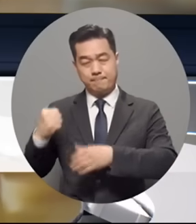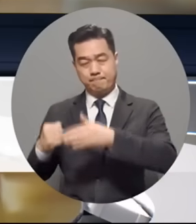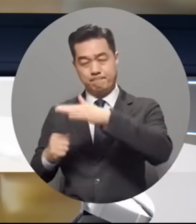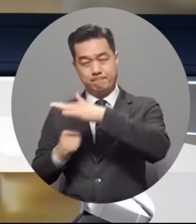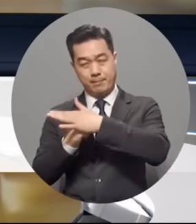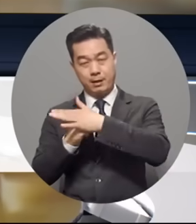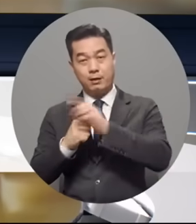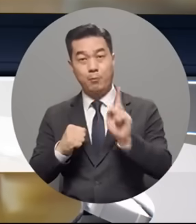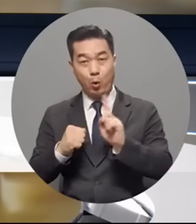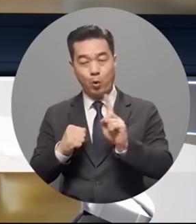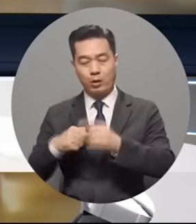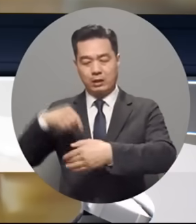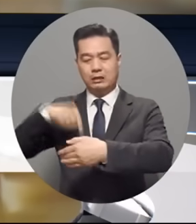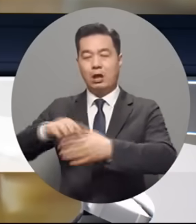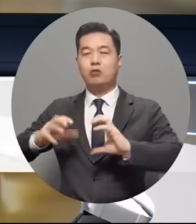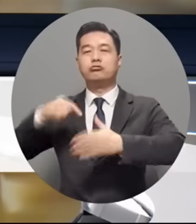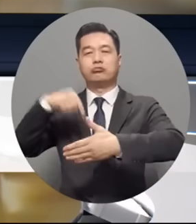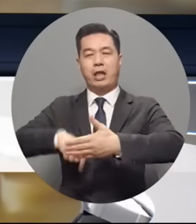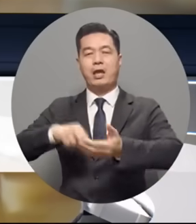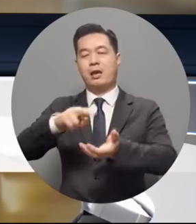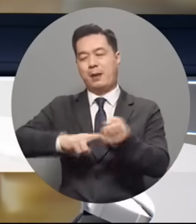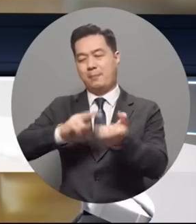우리 경제를 떠받치는 기둥이죠.